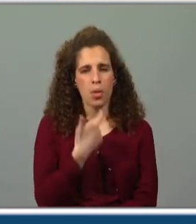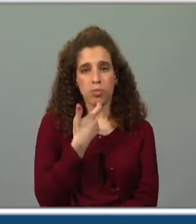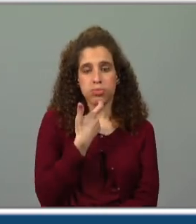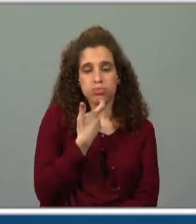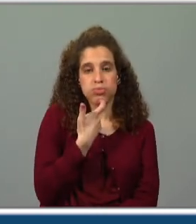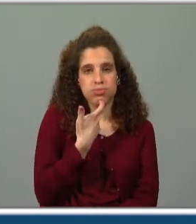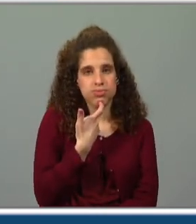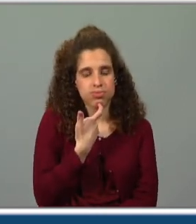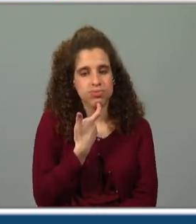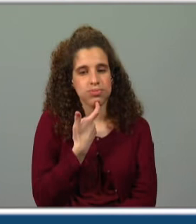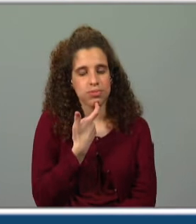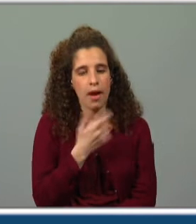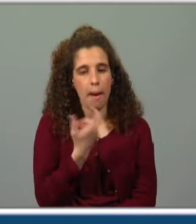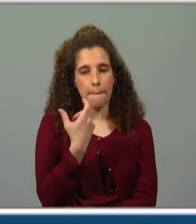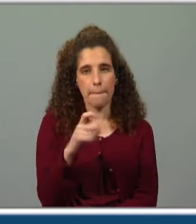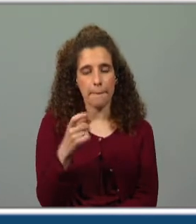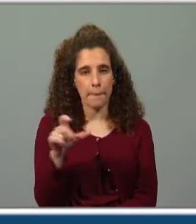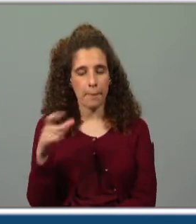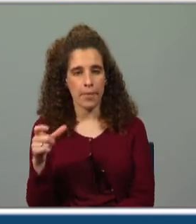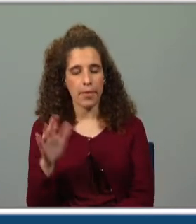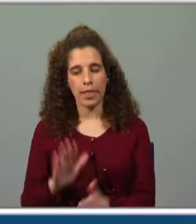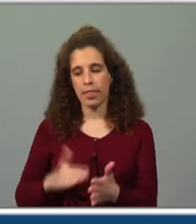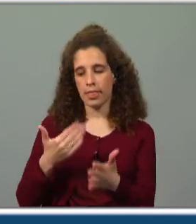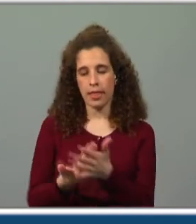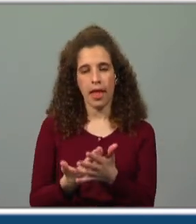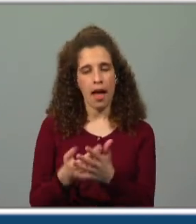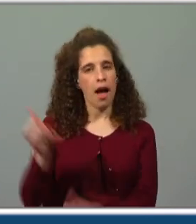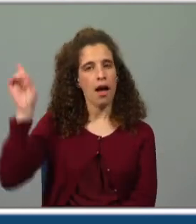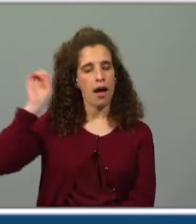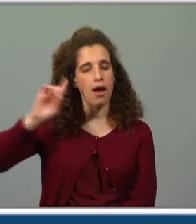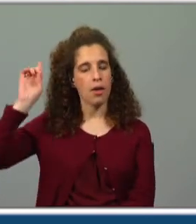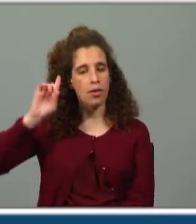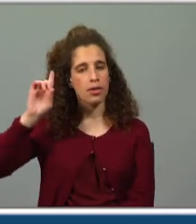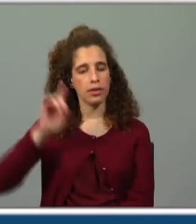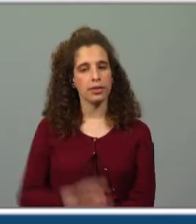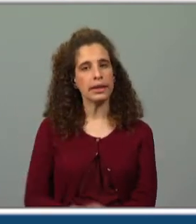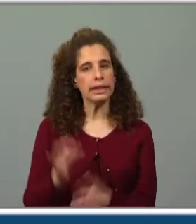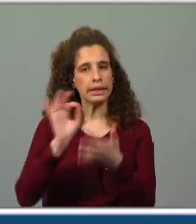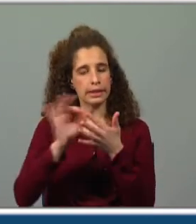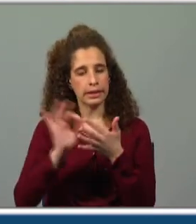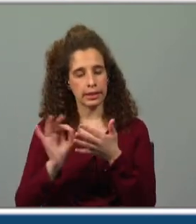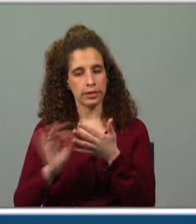que imensos adjetivos que vão dar as qualidades e as características 有多少形容詞會給品質和特點